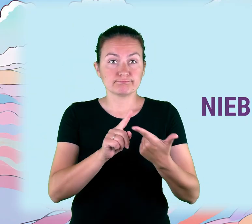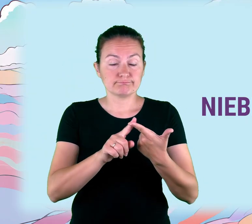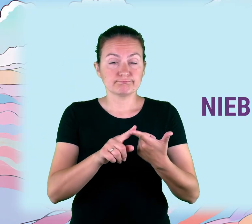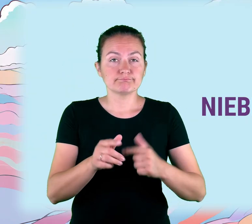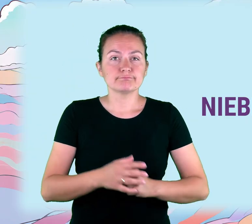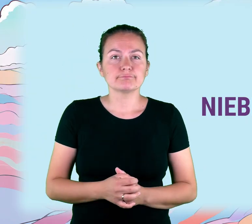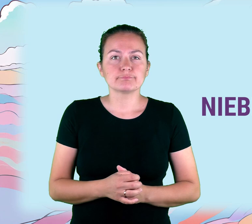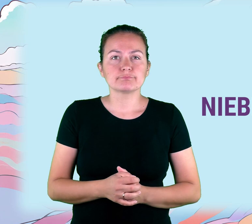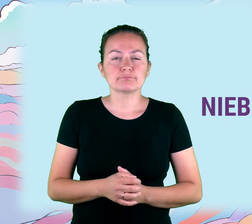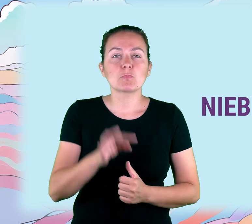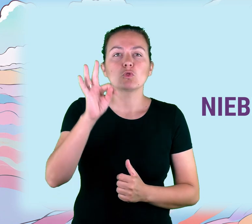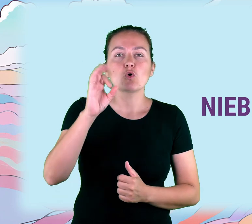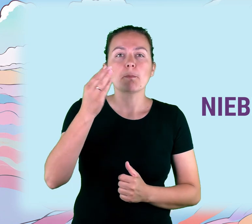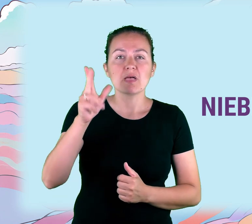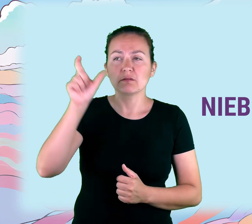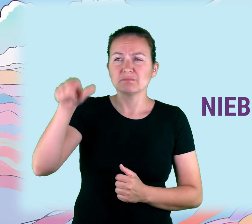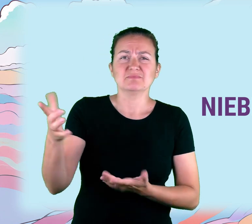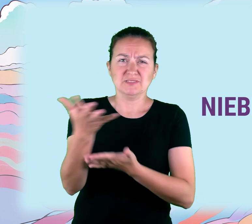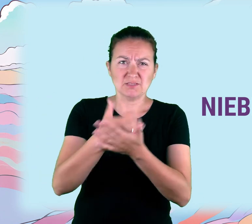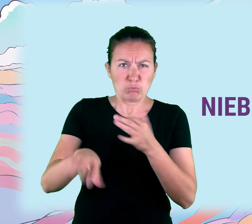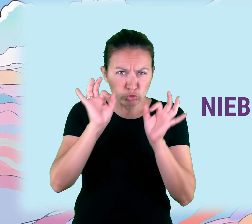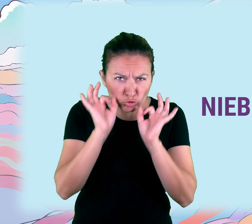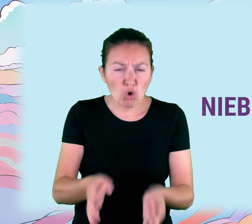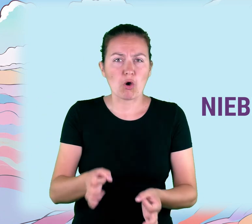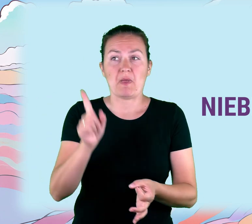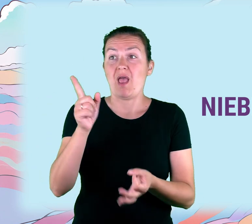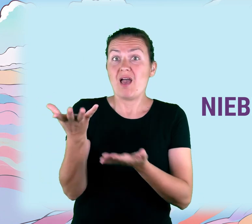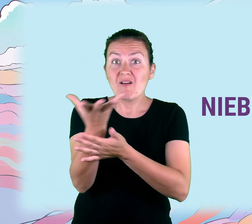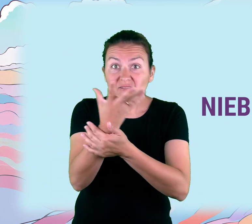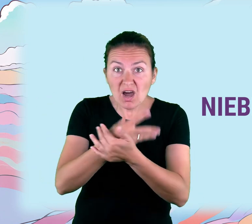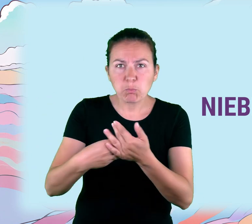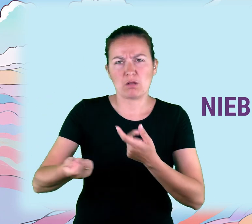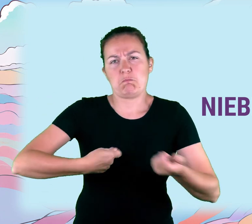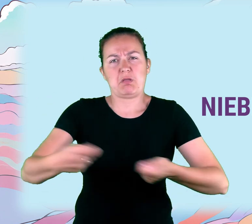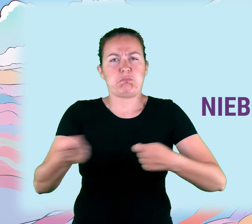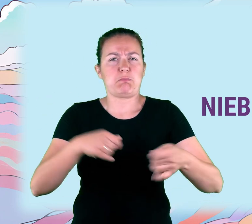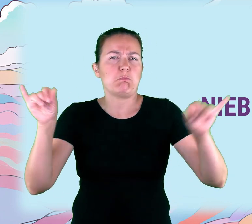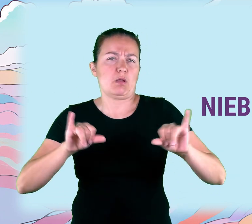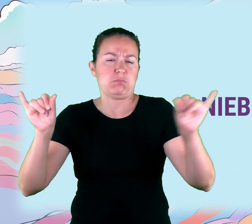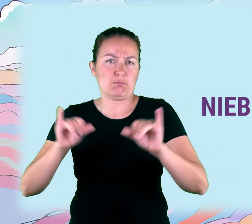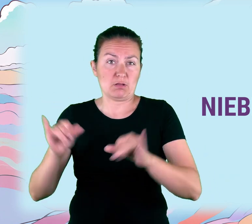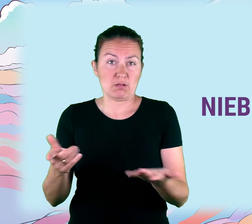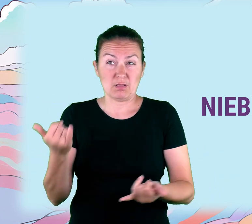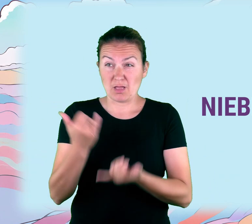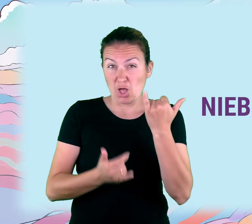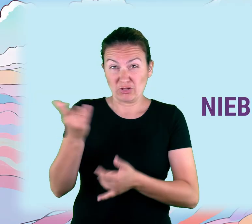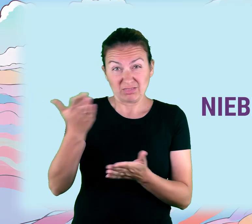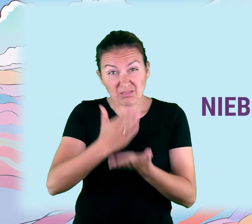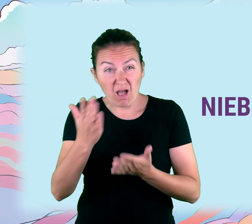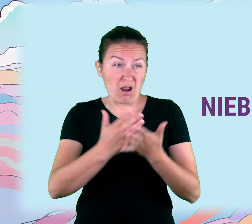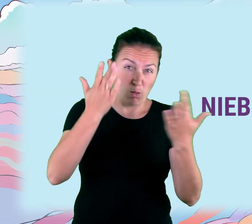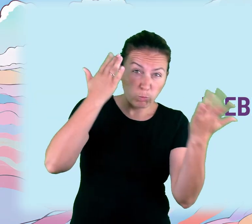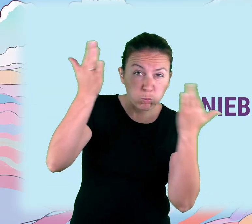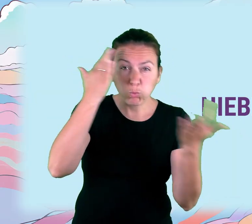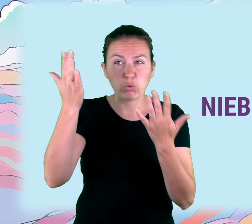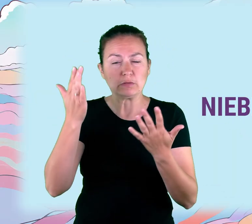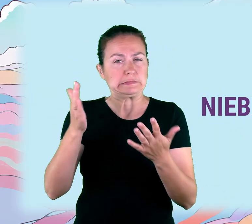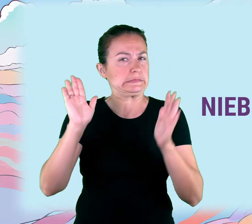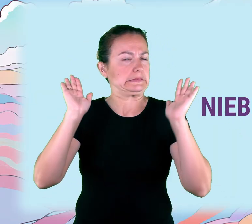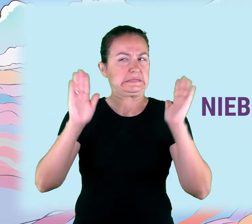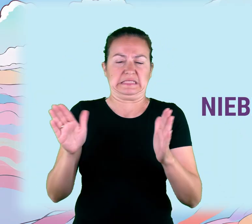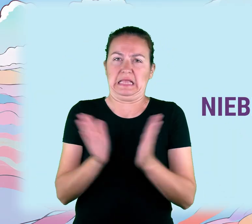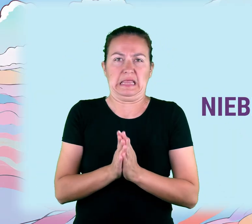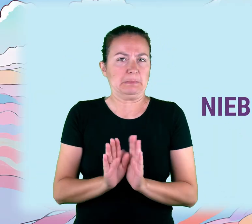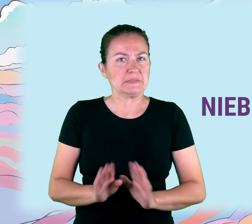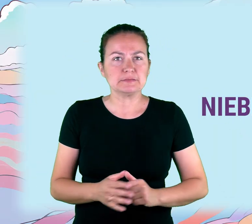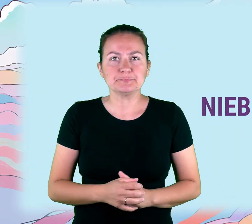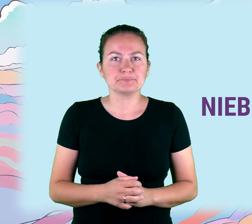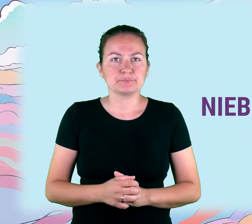2. Tomek dobrze zarabia, ale wszystkie pieniądze wydaje na imprezy. Jeśli nadal będzie takim niebieskim ptakiem, to źle się to skończy.